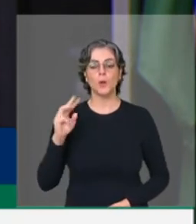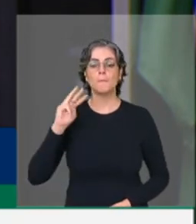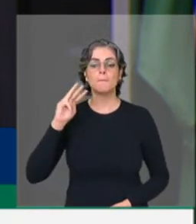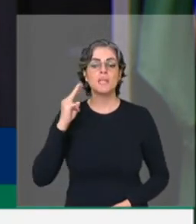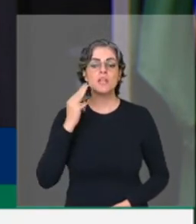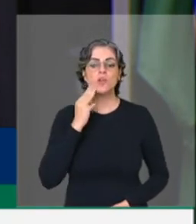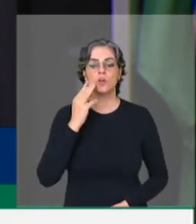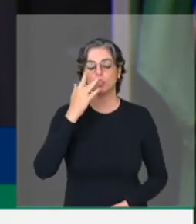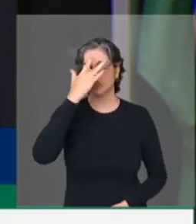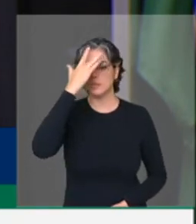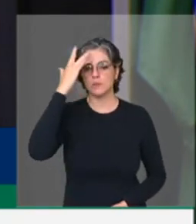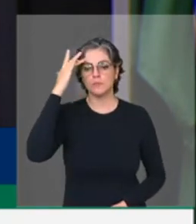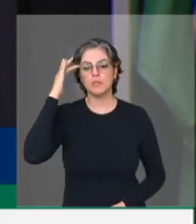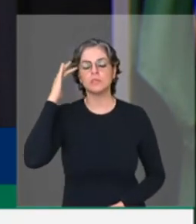PAÍS DES 14 MILHÕES DE BRASILEIROS EM INSEGURANÇA